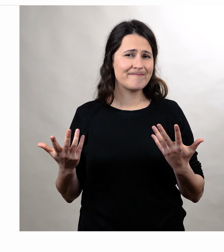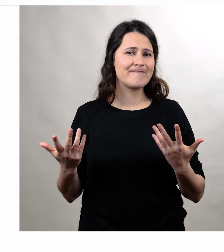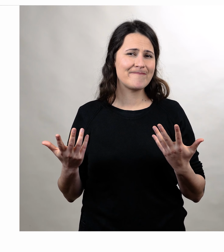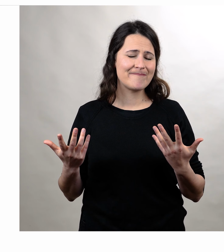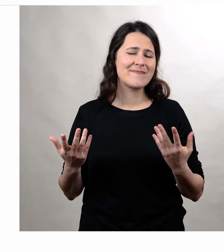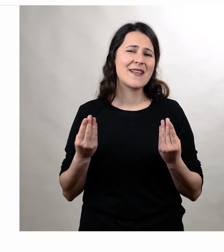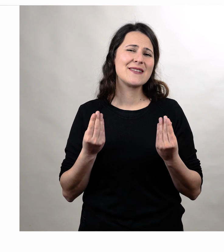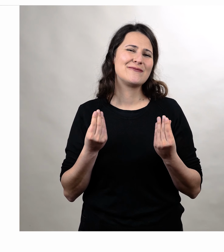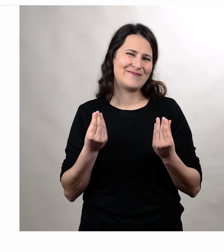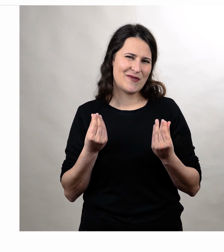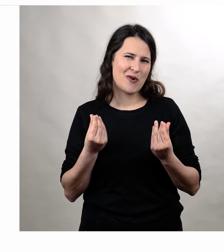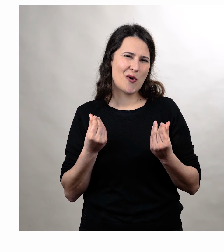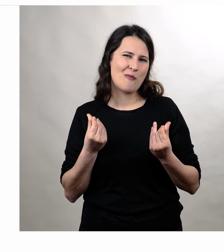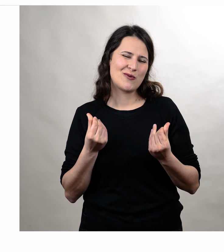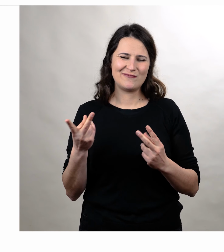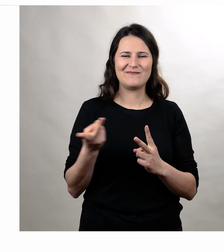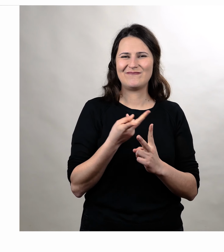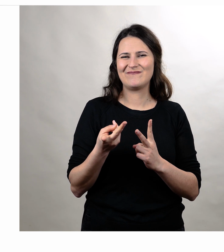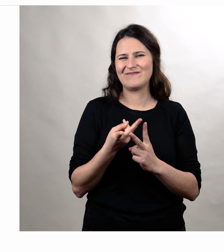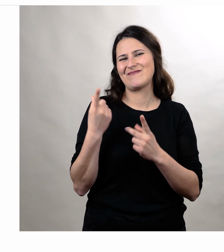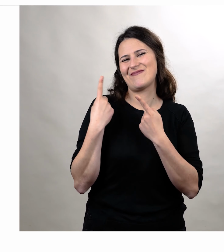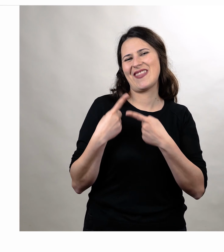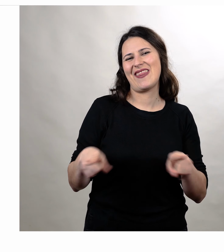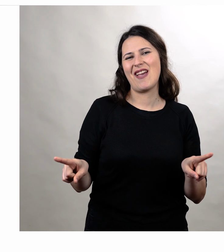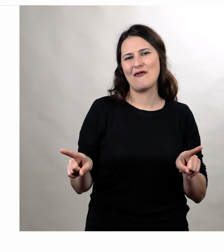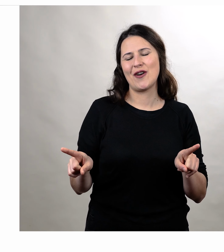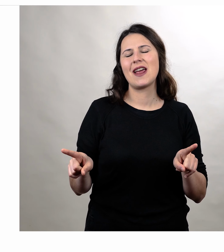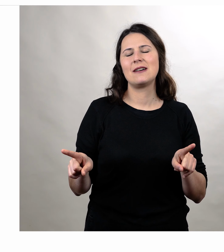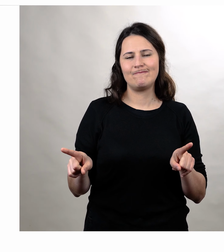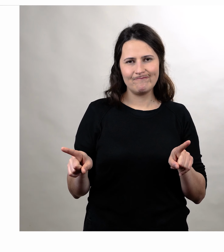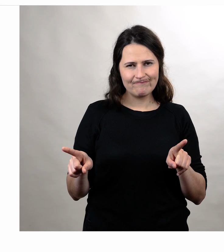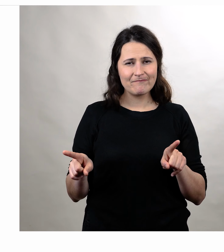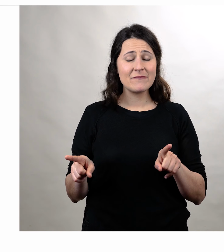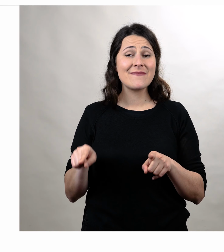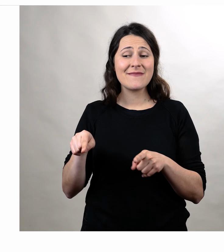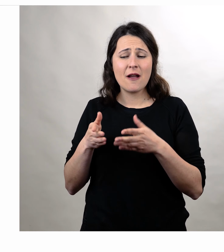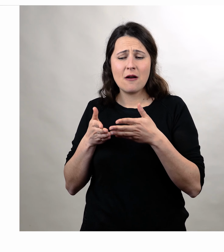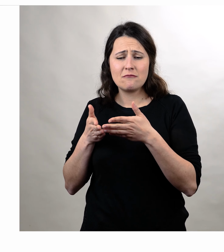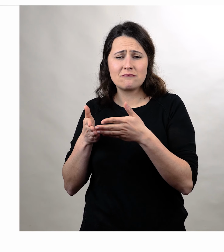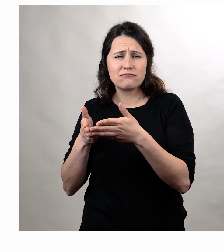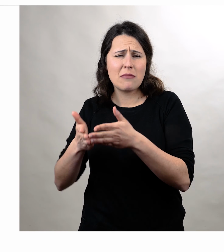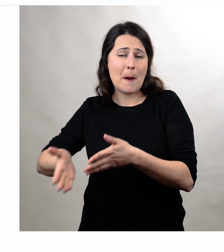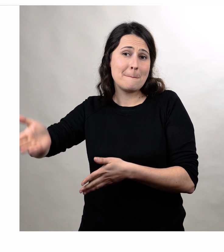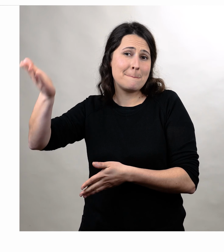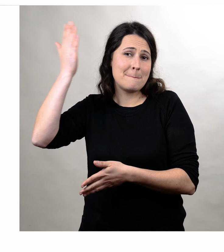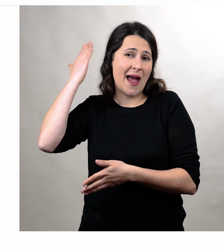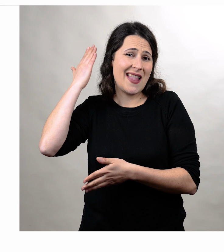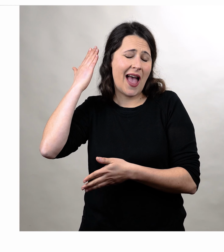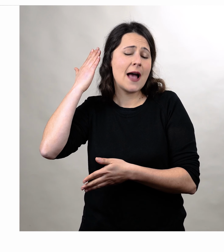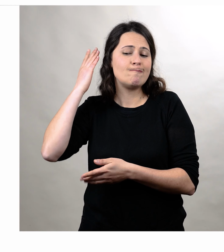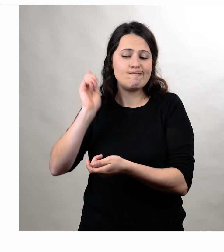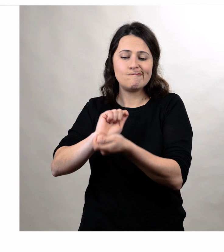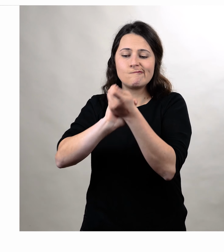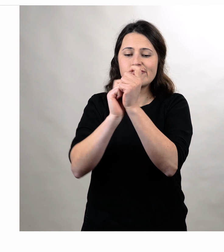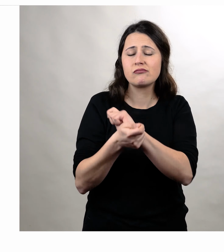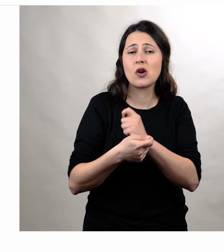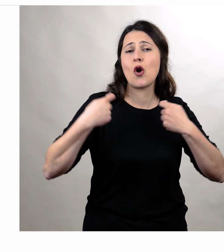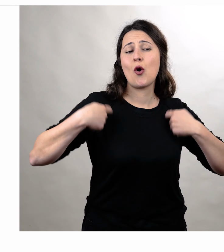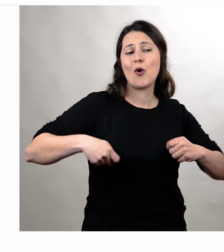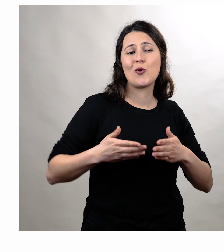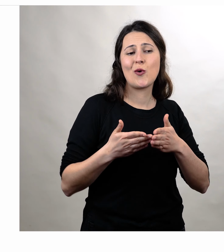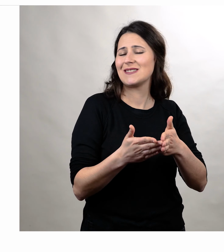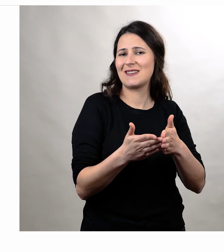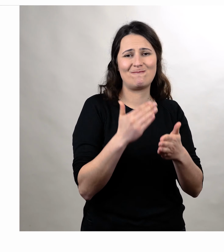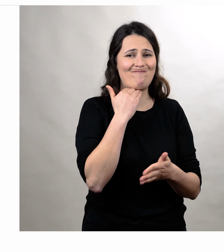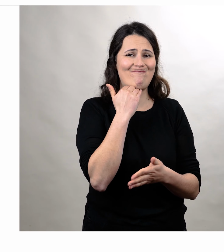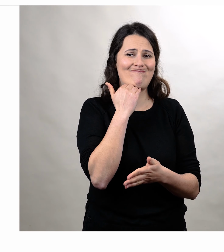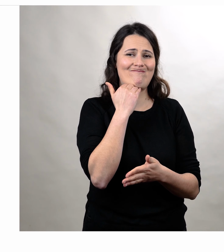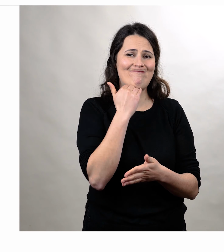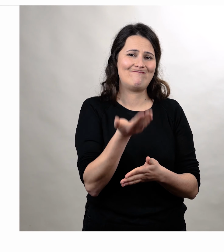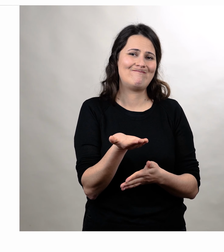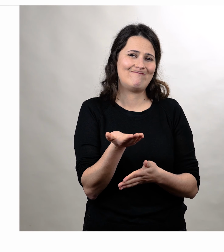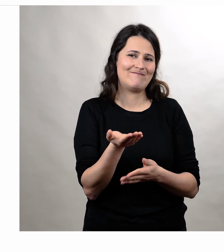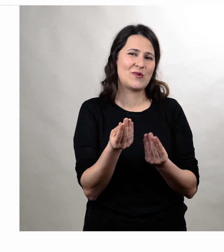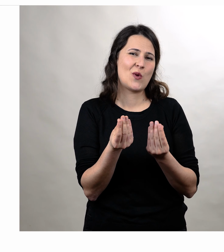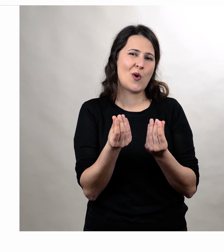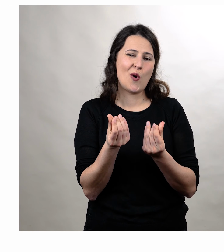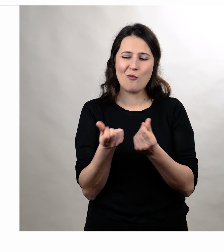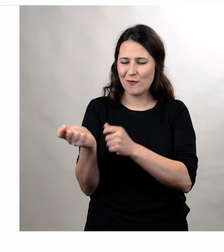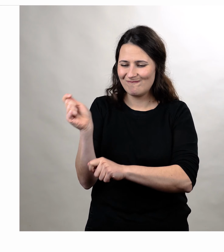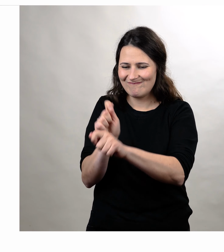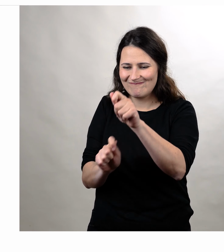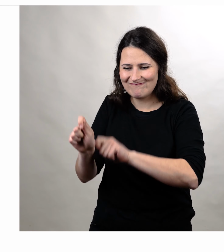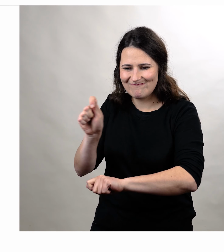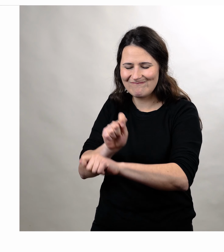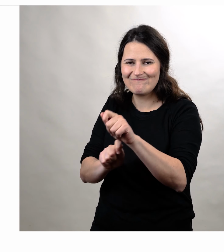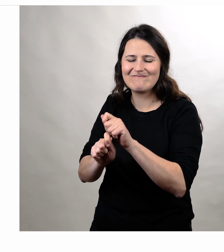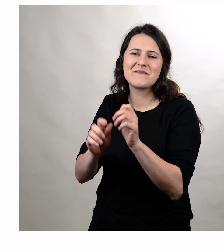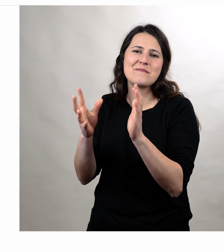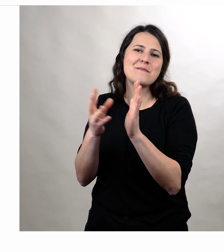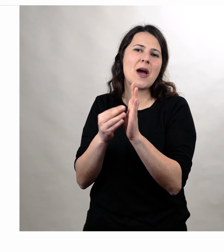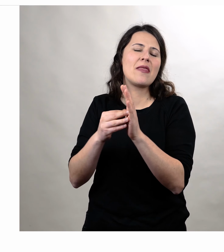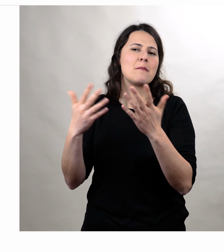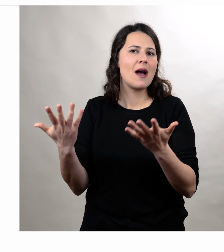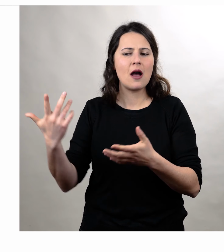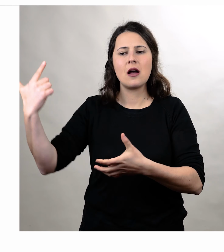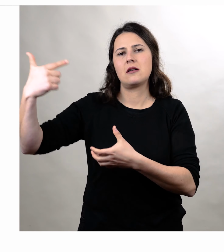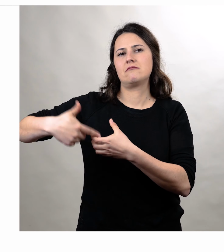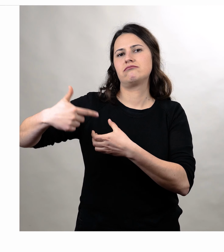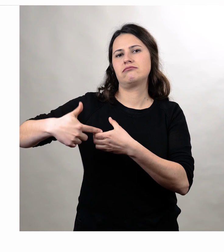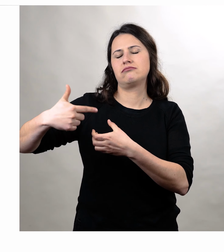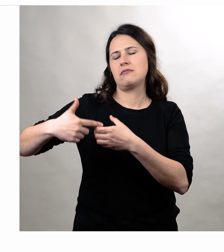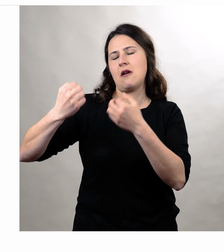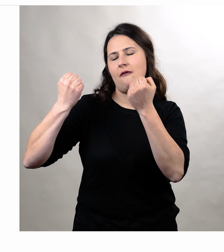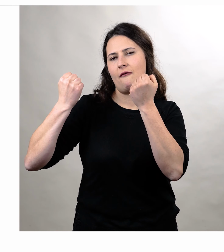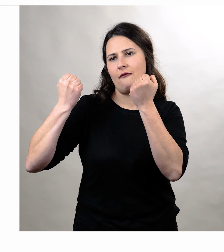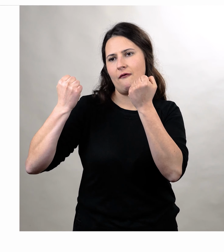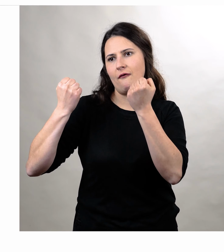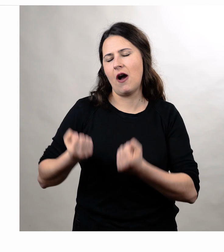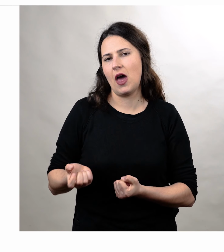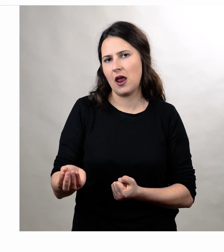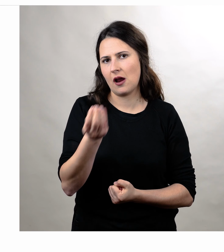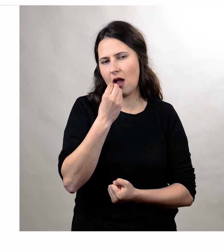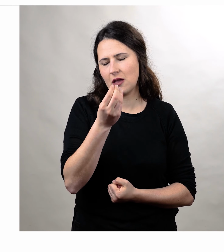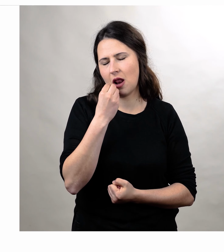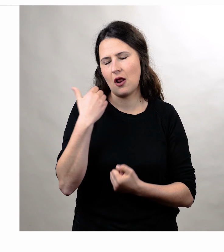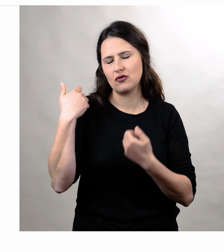Λόγω των τεχνικών χαρακτηριστικών τα παλαιότερα υπερωκεάνια ήταν ακατάλληλα για κρουαζιέρες. Για παράδειγμα είχαν υψηλή κατανάλωση καυσίμου.